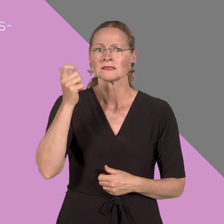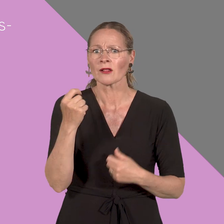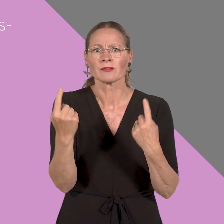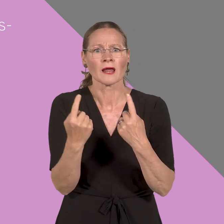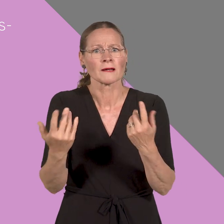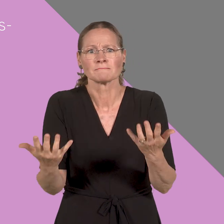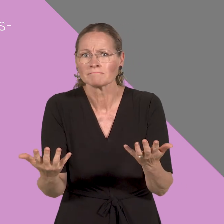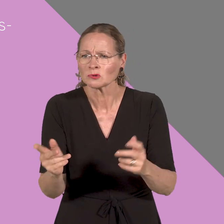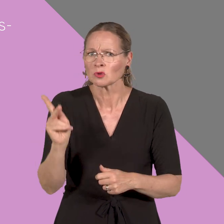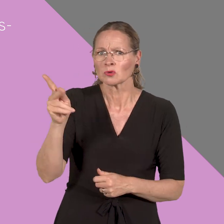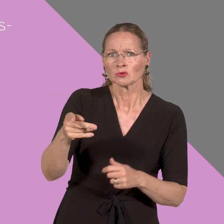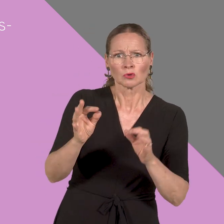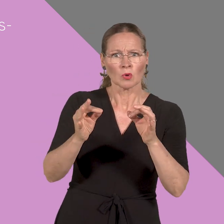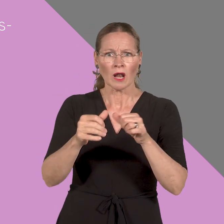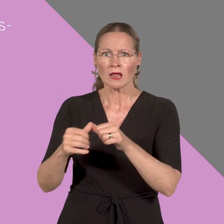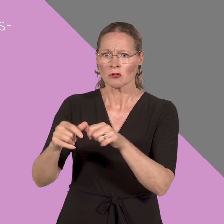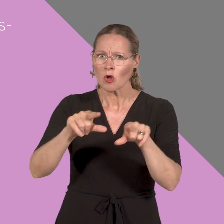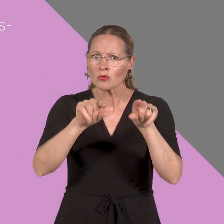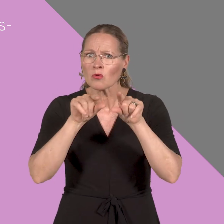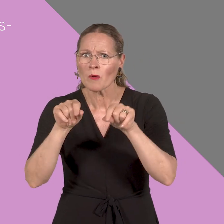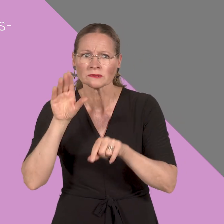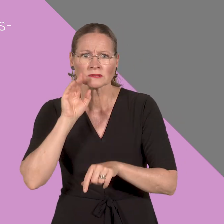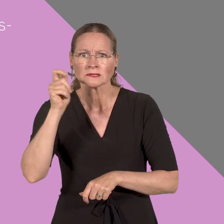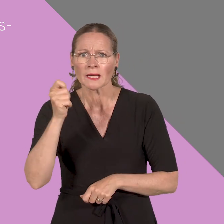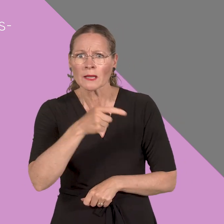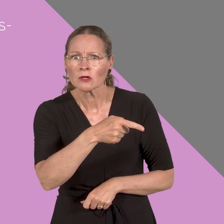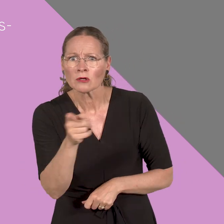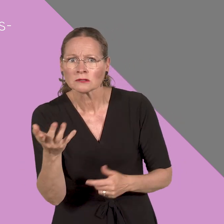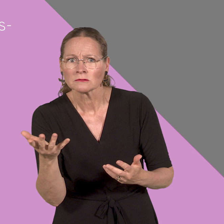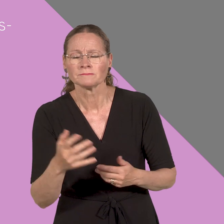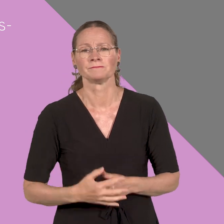seniorien tilanteesta ja kysyttiin, kuinka liitto huomioi heidät.